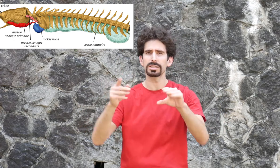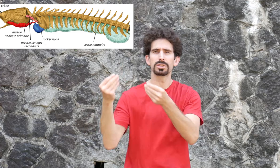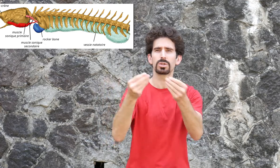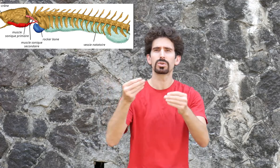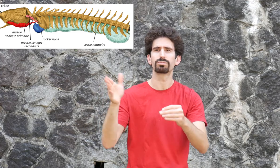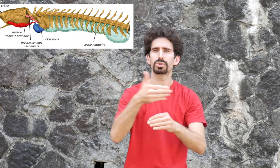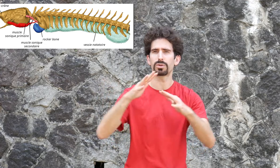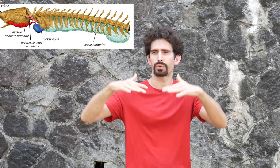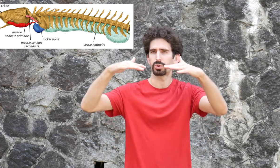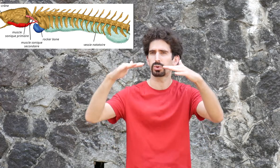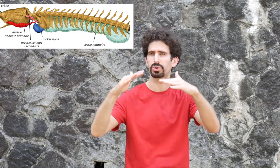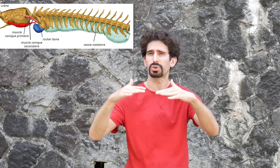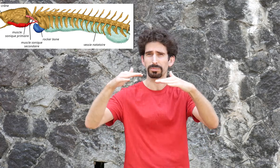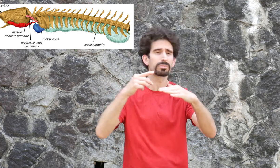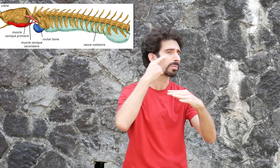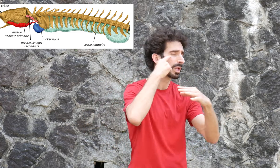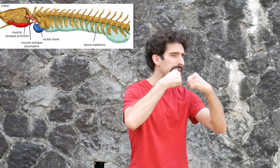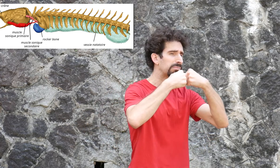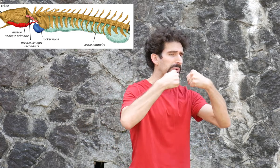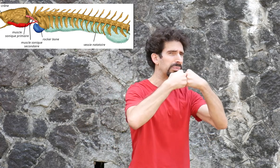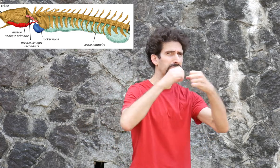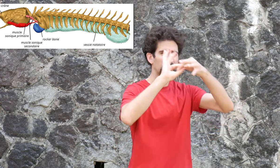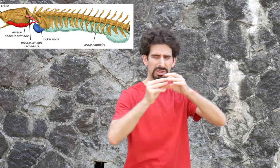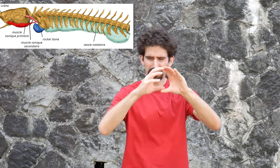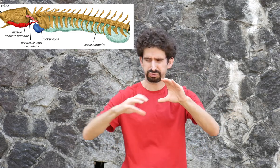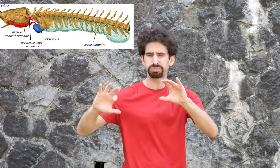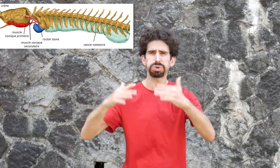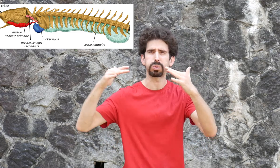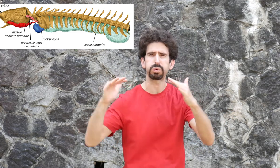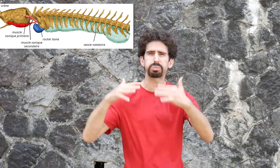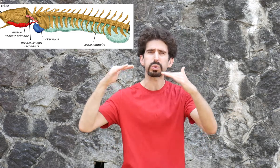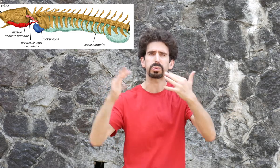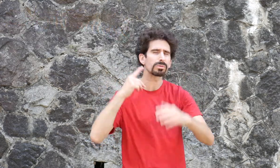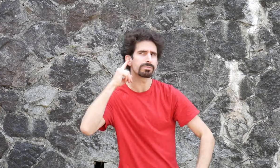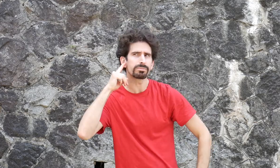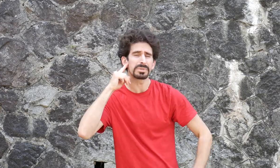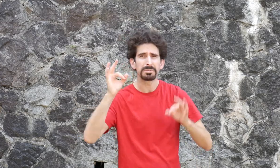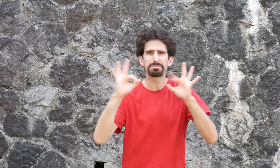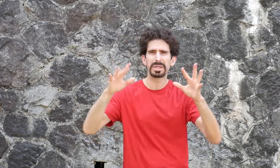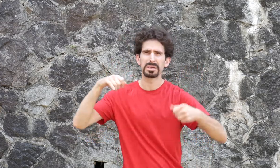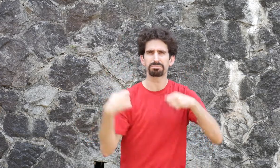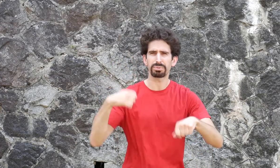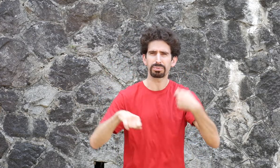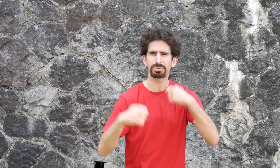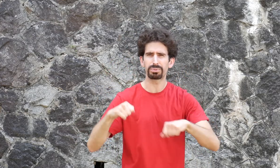Cette poche permet au poisson de flotter. Quand le muscle se contracte, il fait vibrer la poche et produit un son de roulement de tambour.